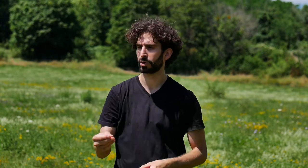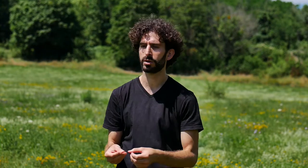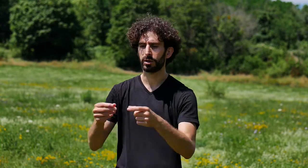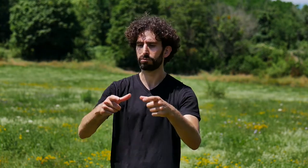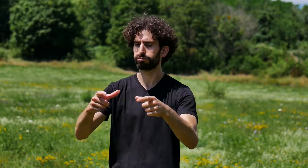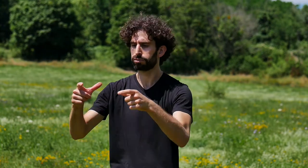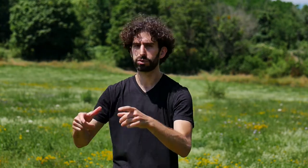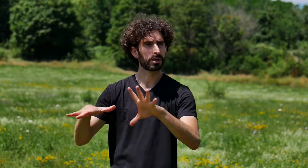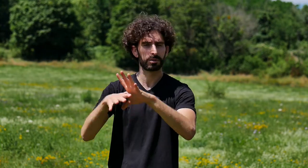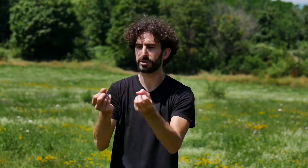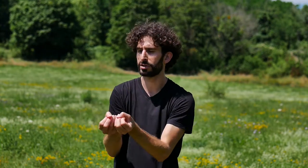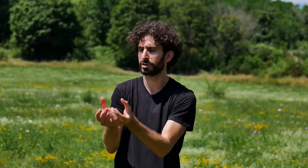pour développer les photos.